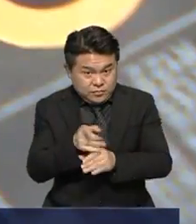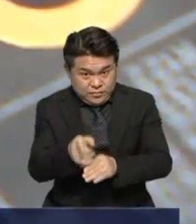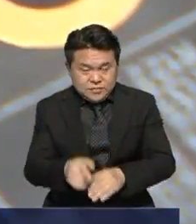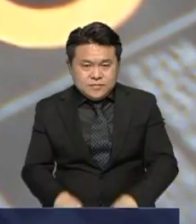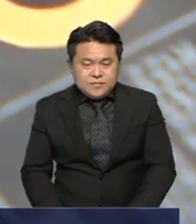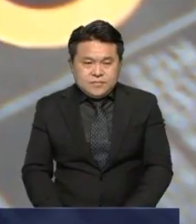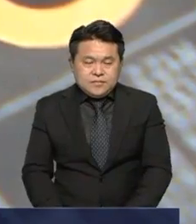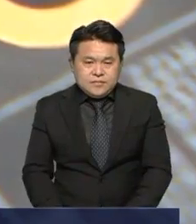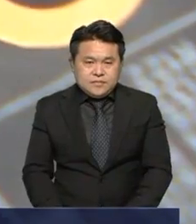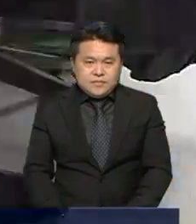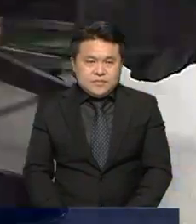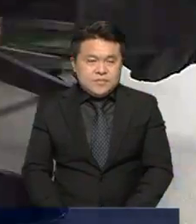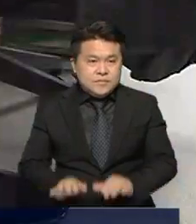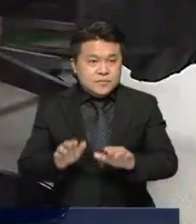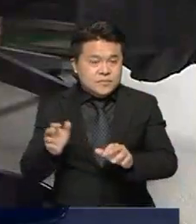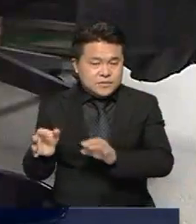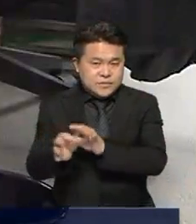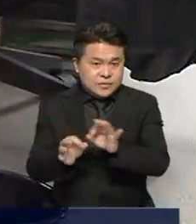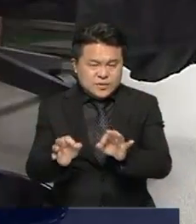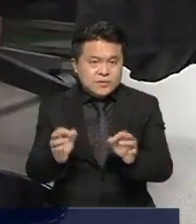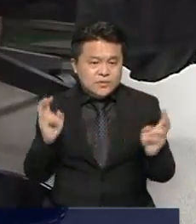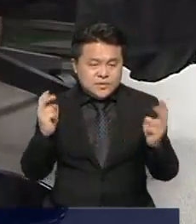해마다 성장하고 있지만 인재 부족으로 큰 어려움을 겪고 있습니다.